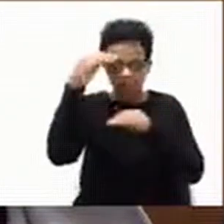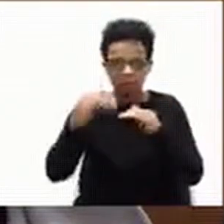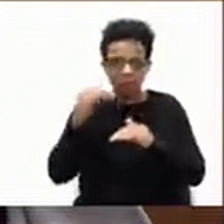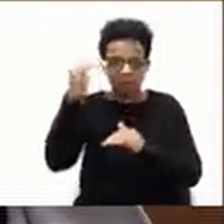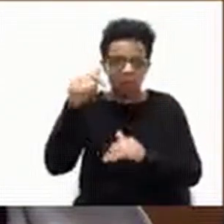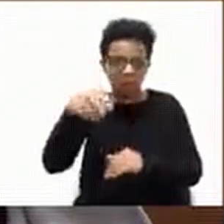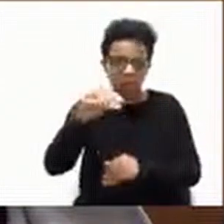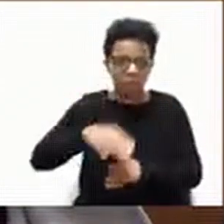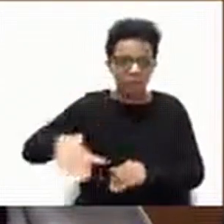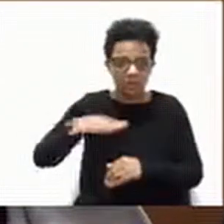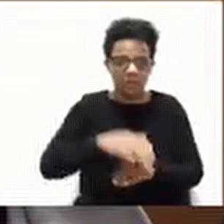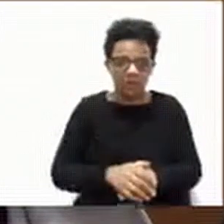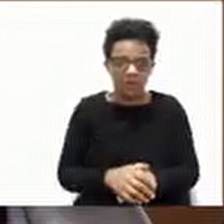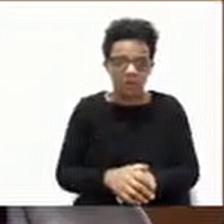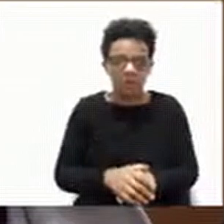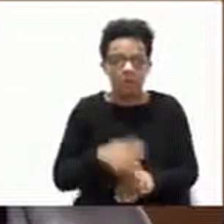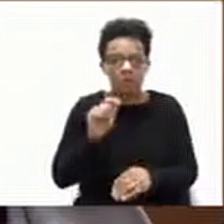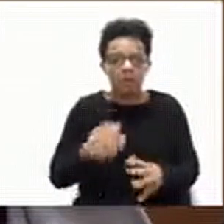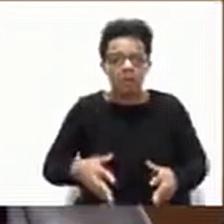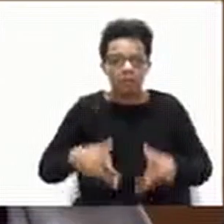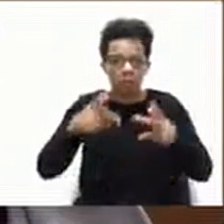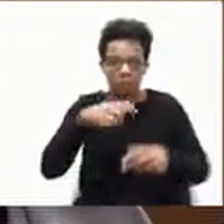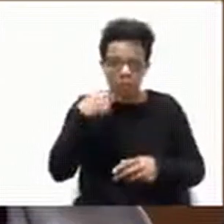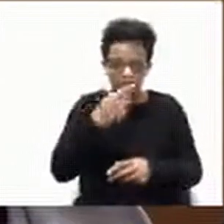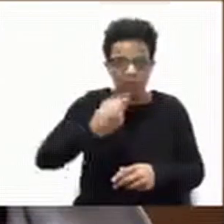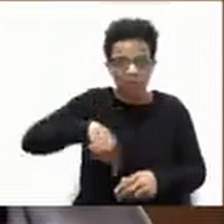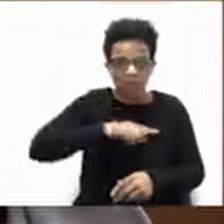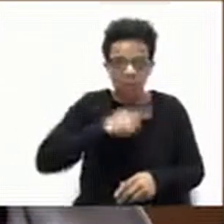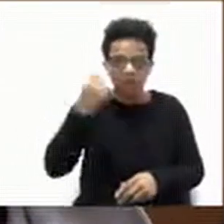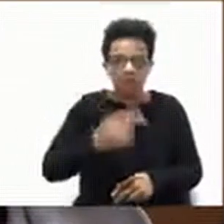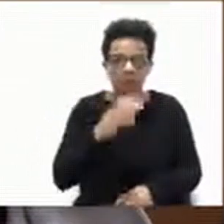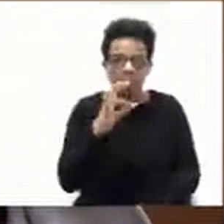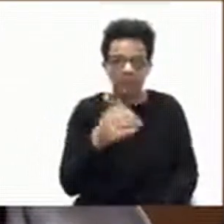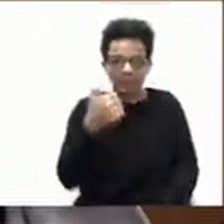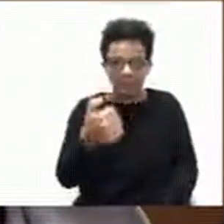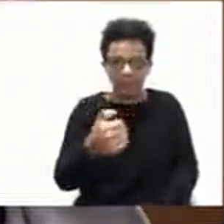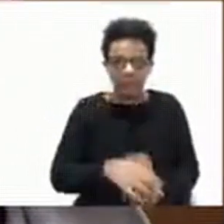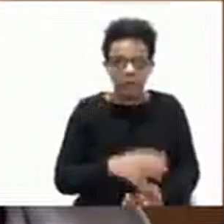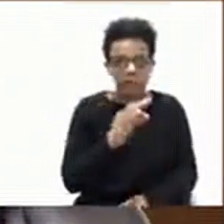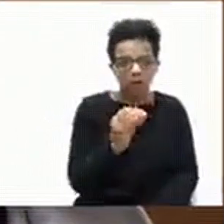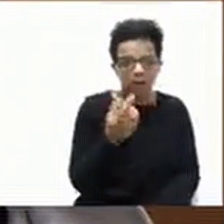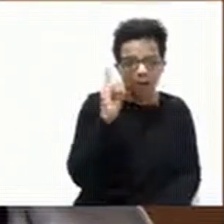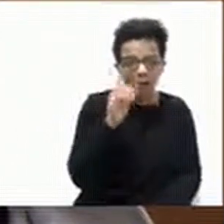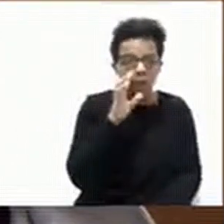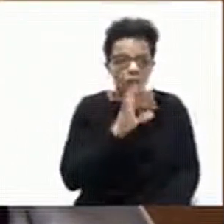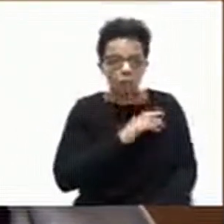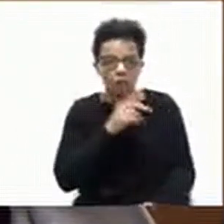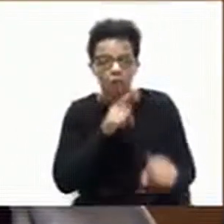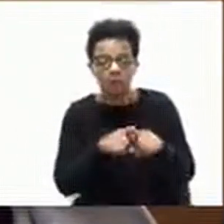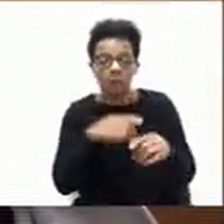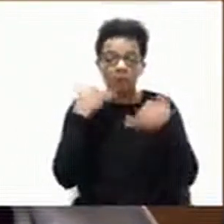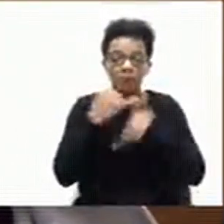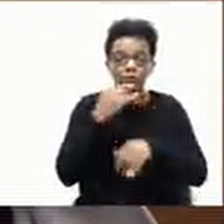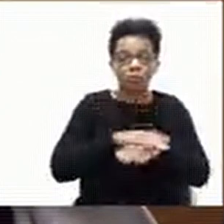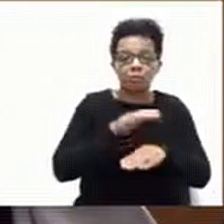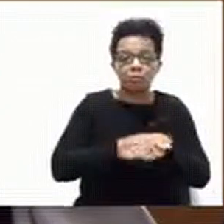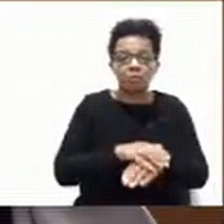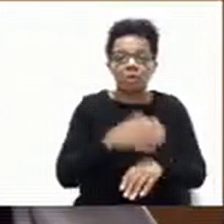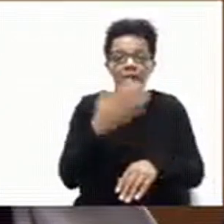Evoluir Oeiras já tínhamos dito que por nós devia ser 45 e não 40. O senhor deputado está muito feliz porque